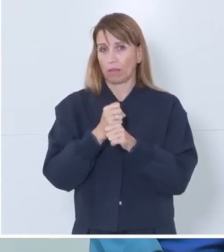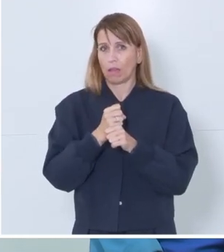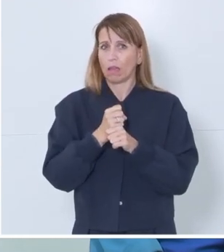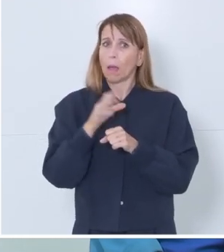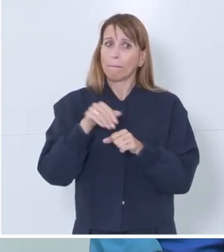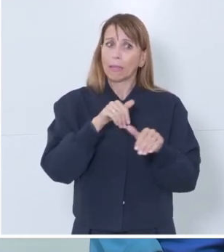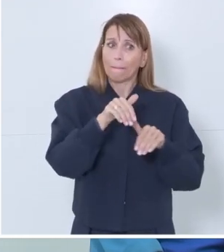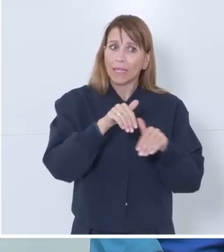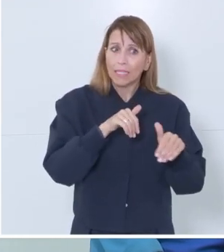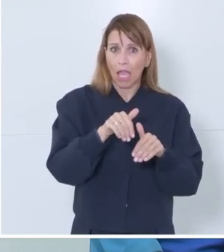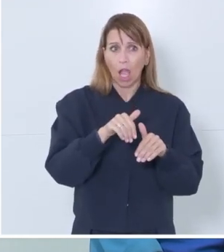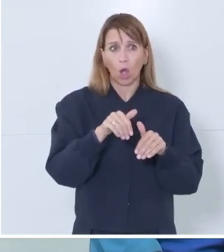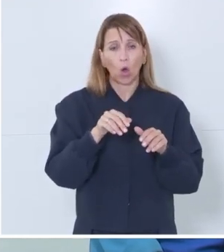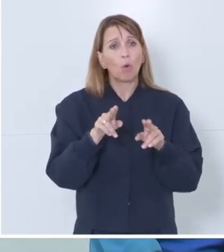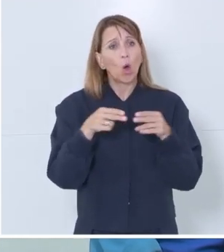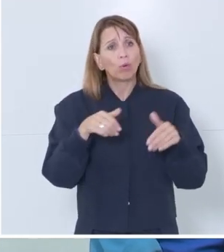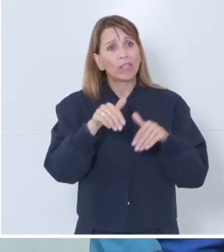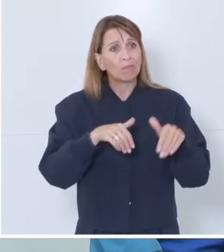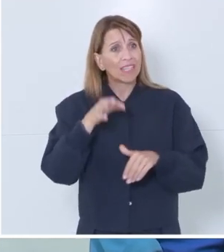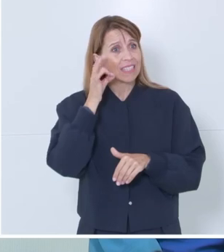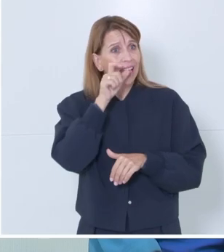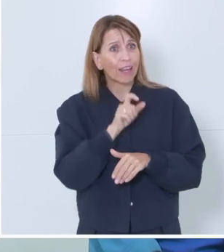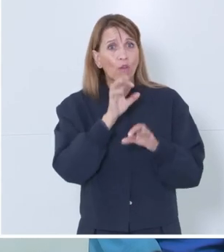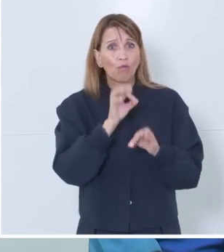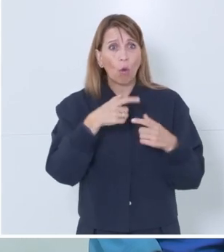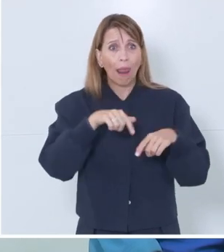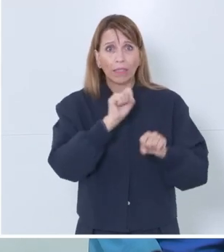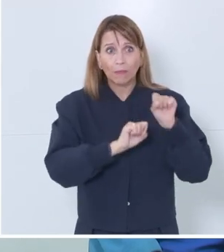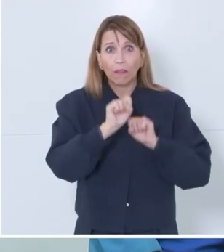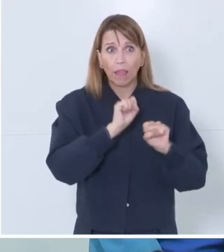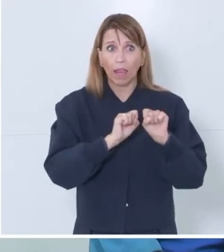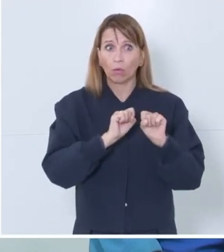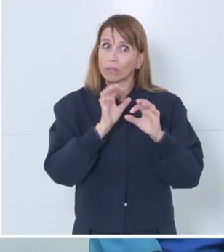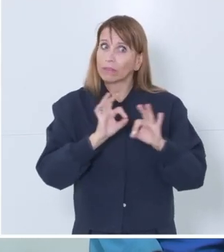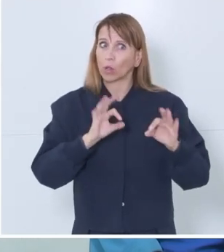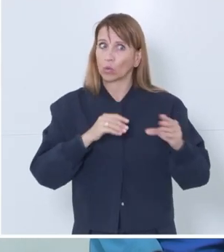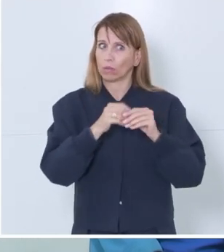Bundesministerin für Landesverteidigung. Wir haben viele der Novellen, viele der Verbesserungen und